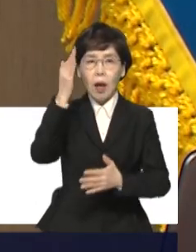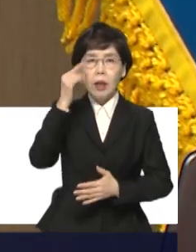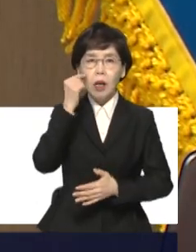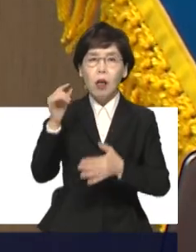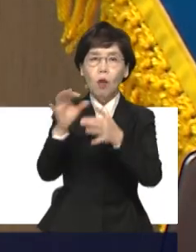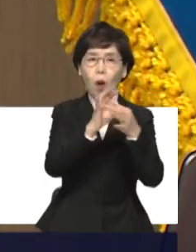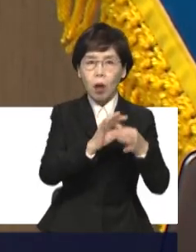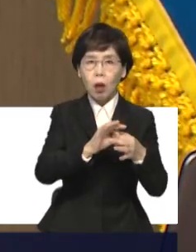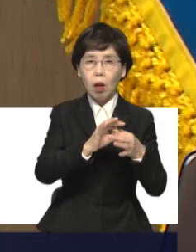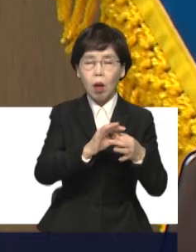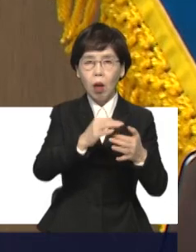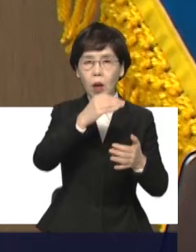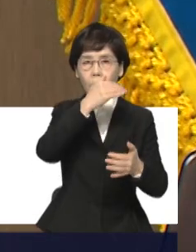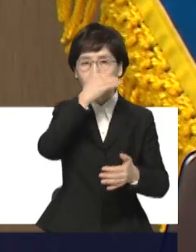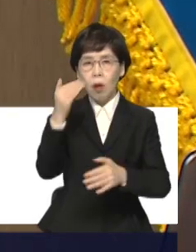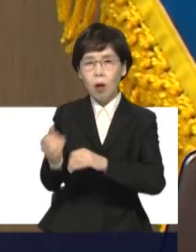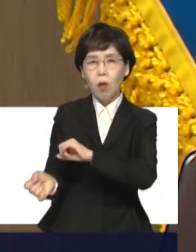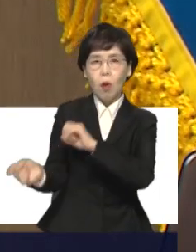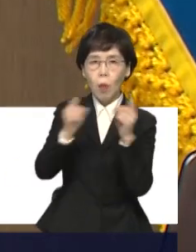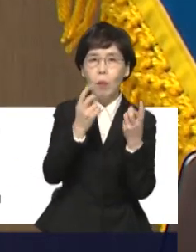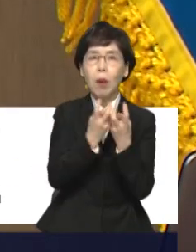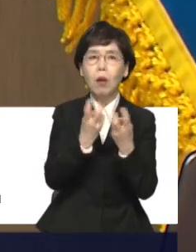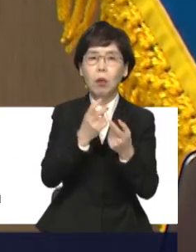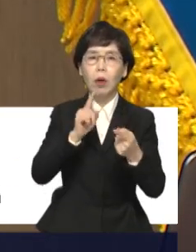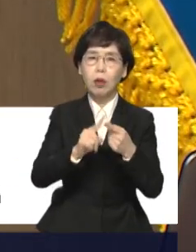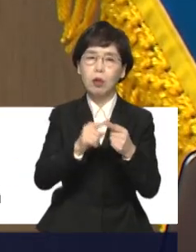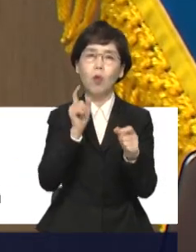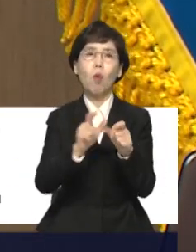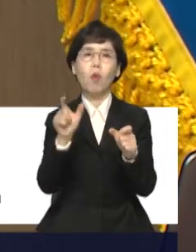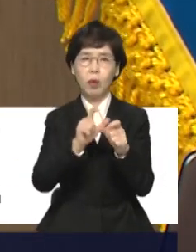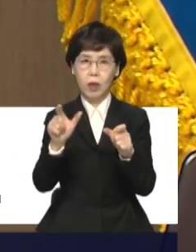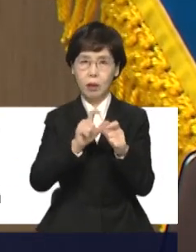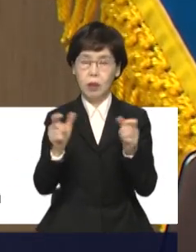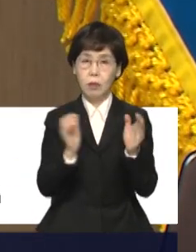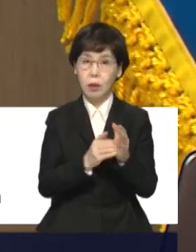고민해 왔습니다. 마치 출구가 없는 미로 속에 갇힌